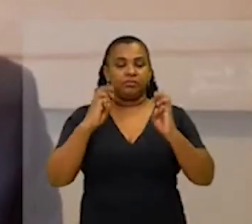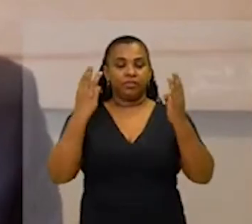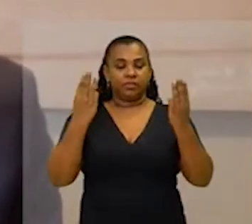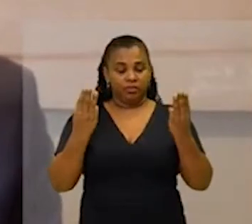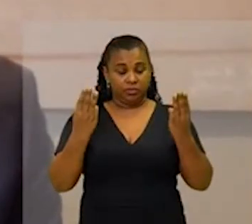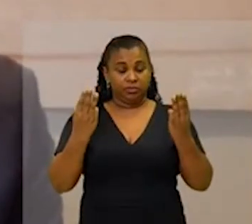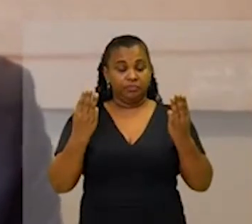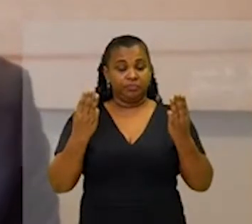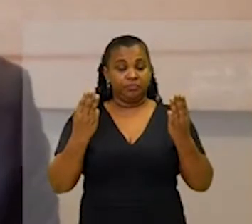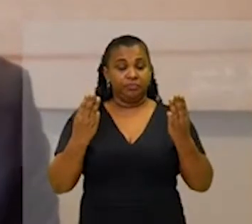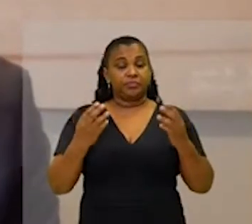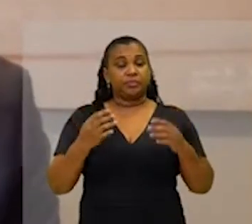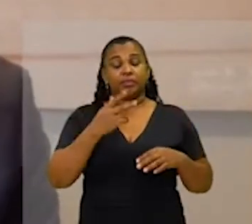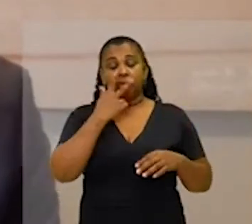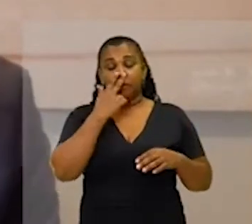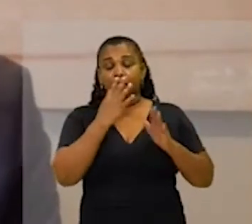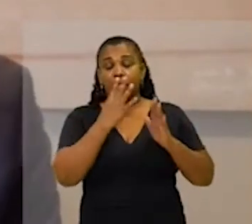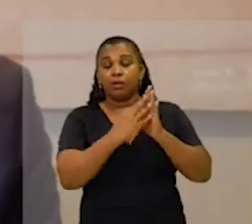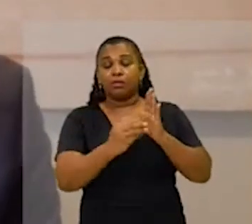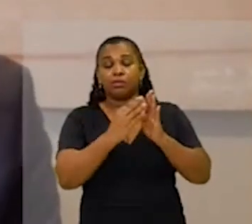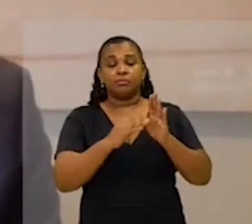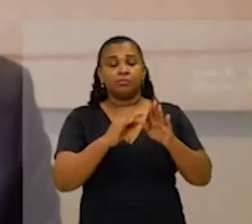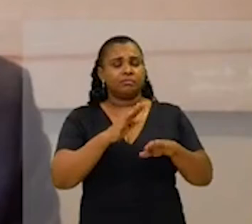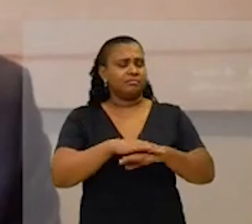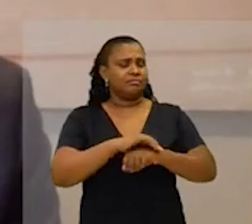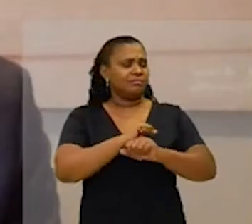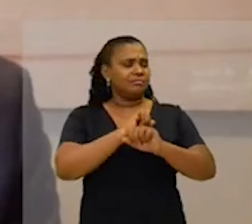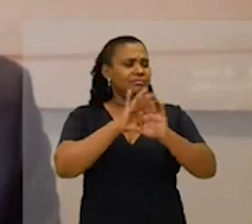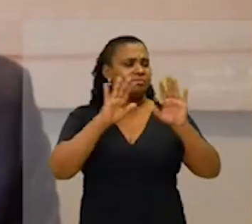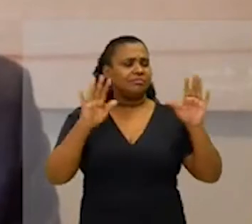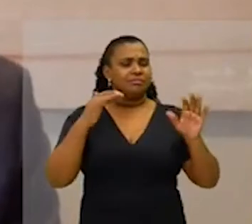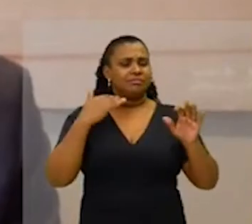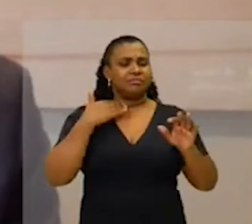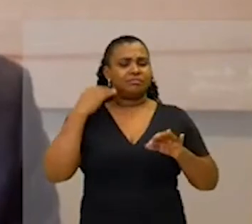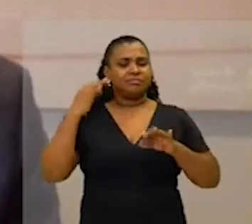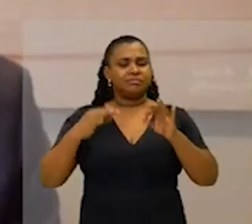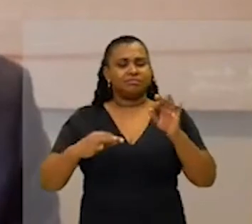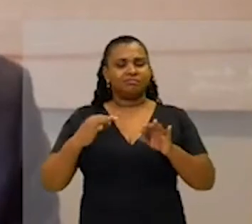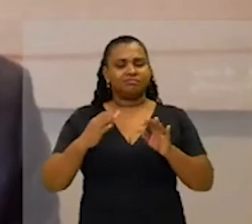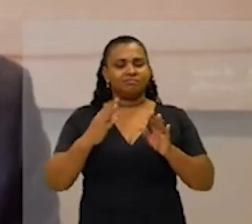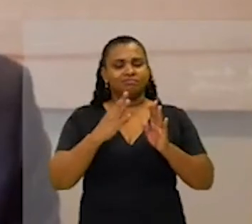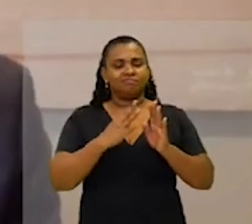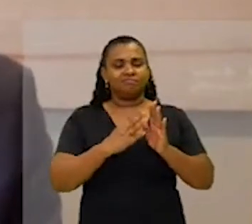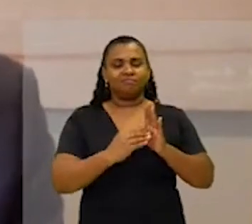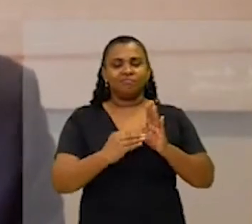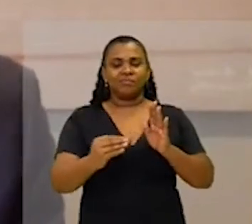dos exemplos mais claros do tribunal Dando um exemplo a sociedade se abrindo a sociedade e